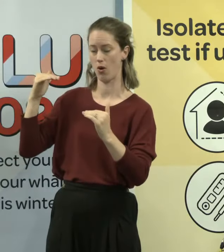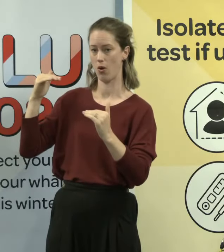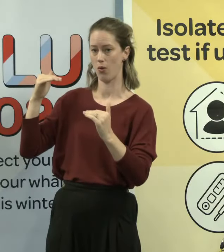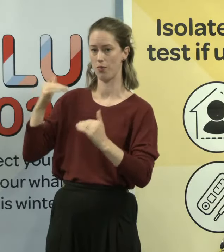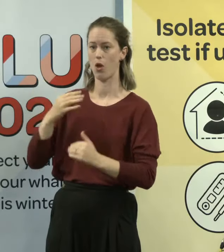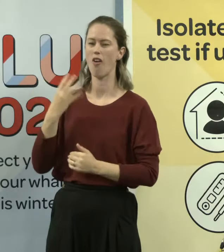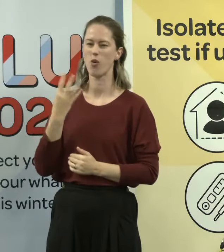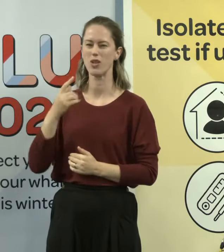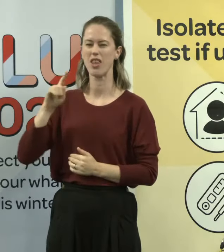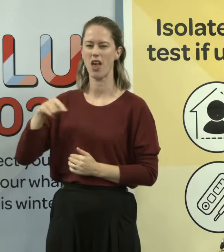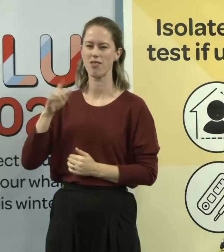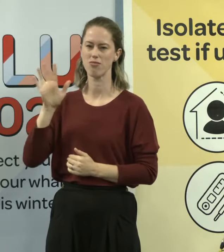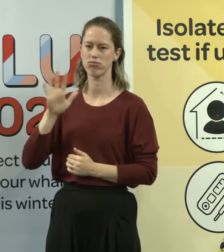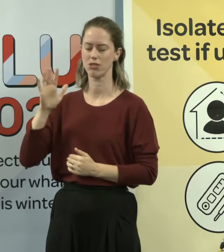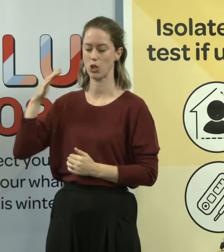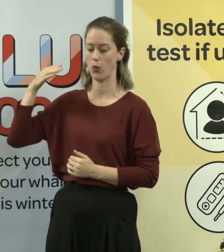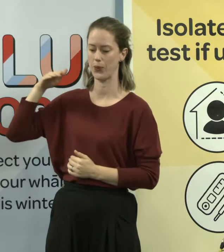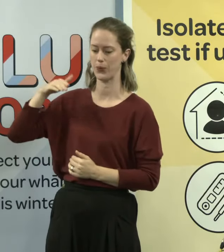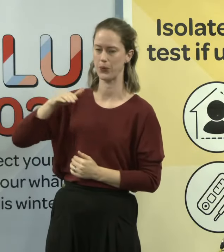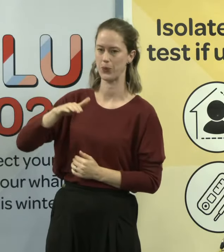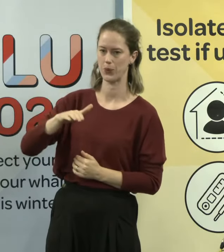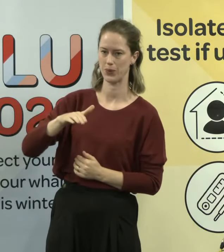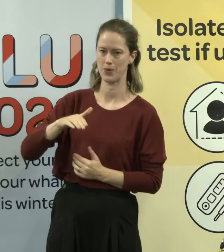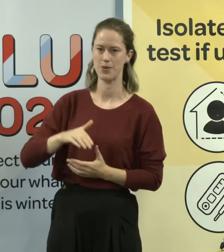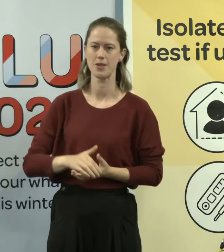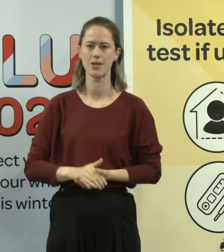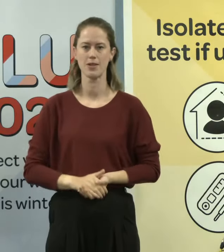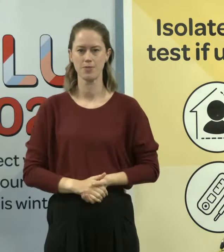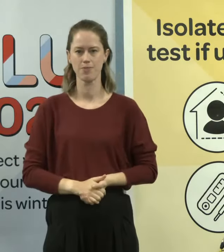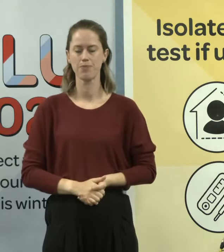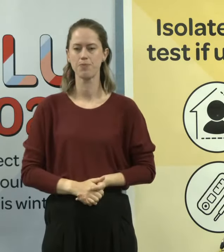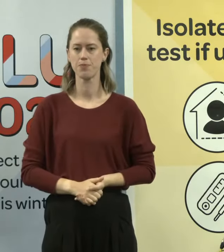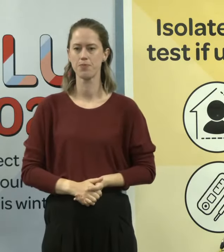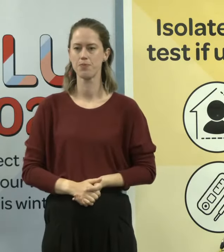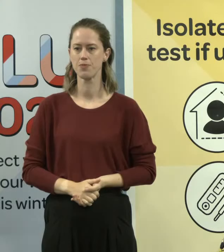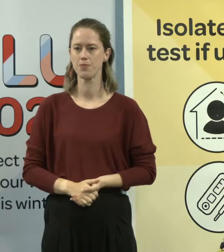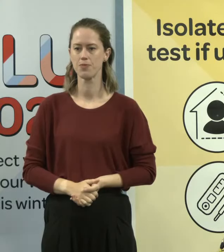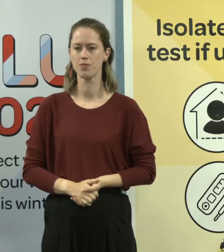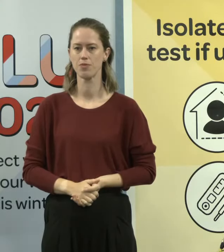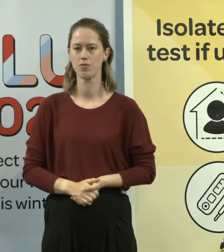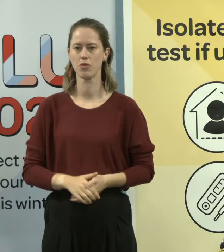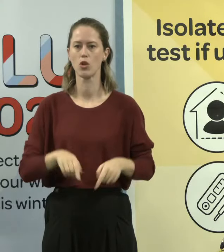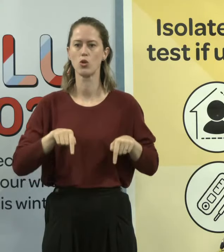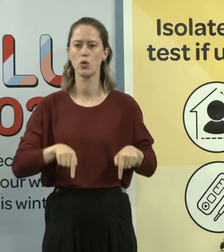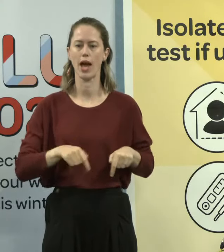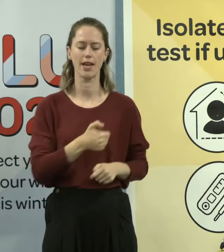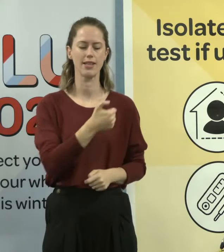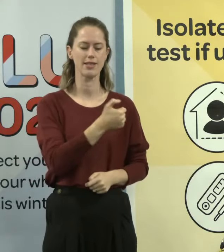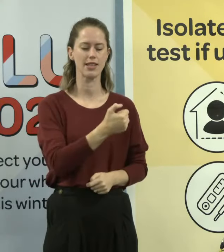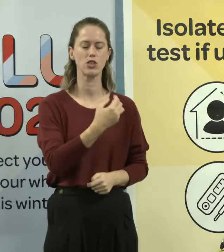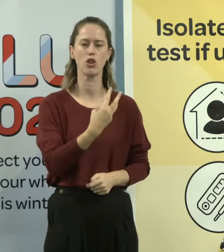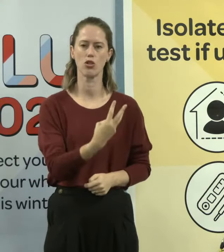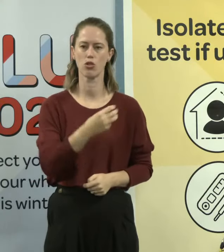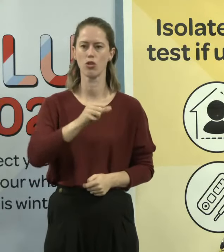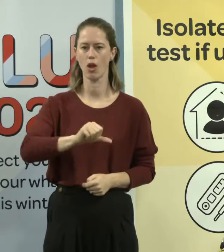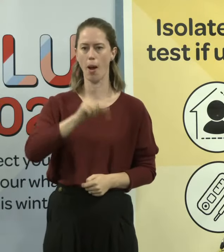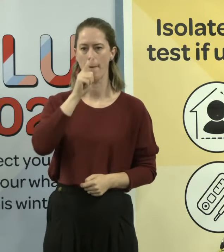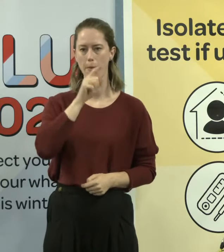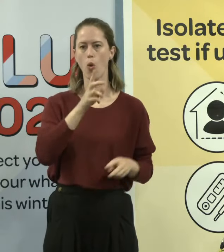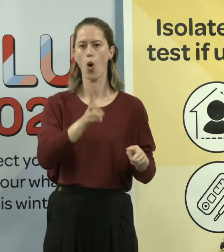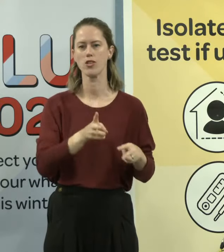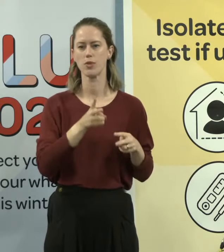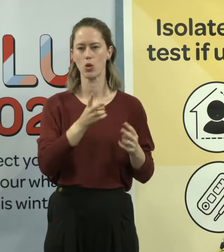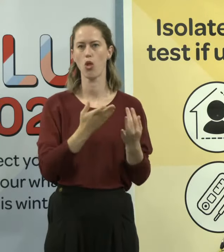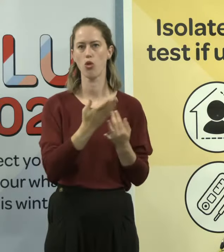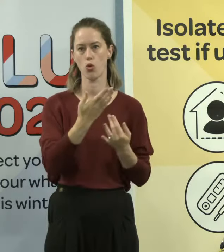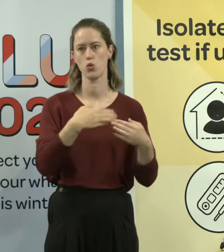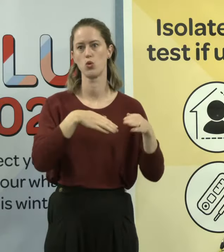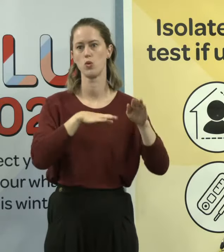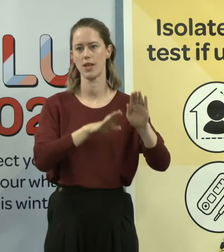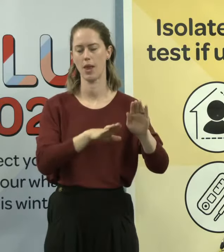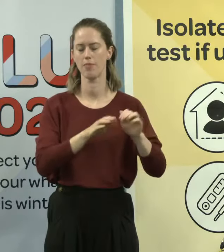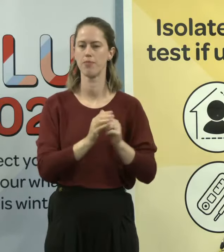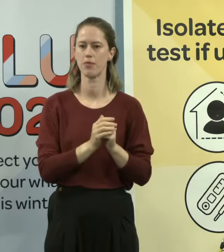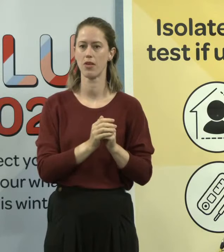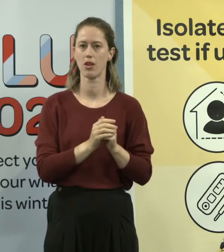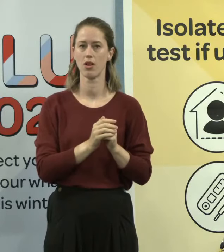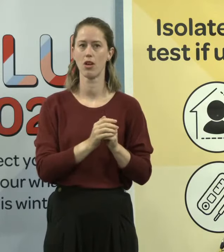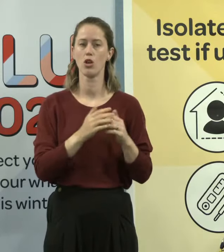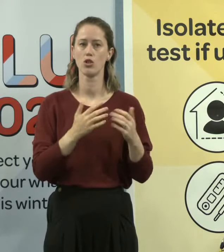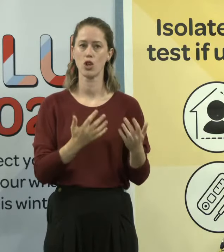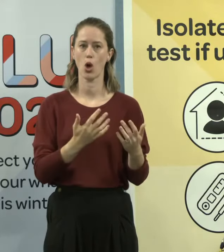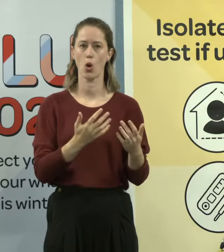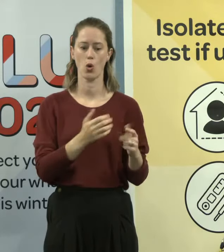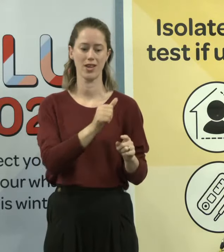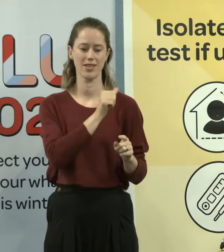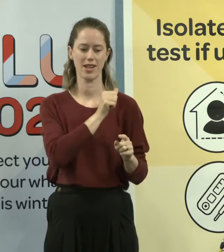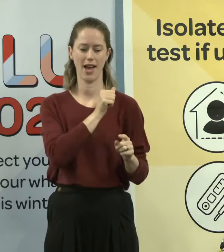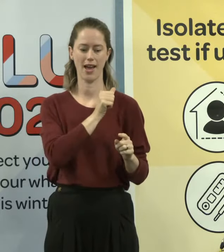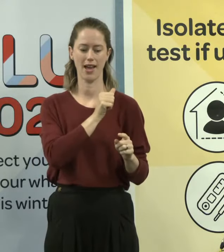ana Ko te toharite ko 11,791, e